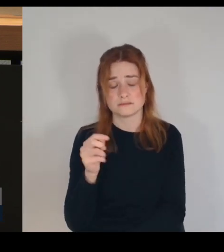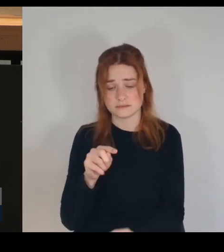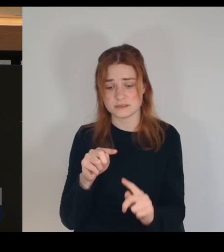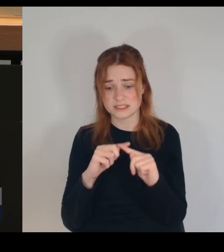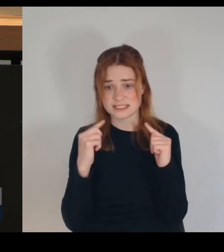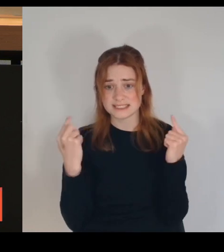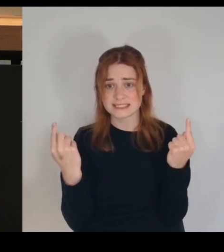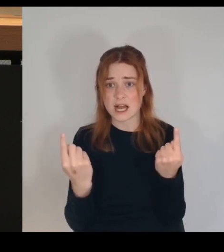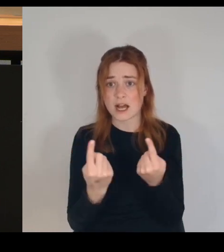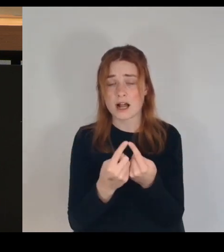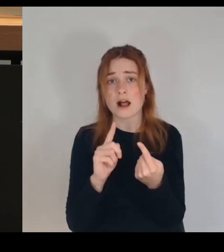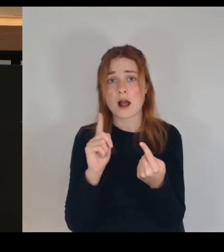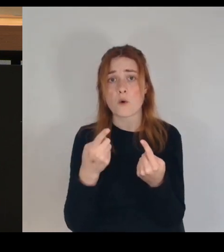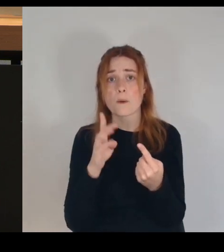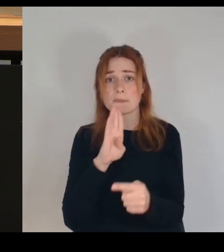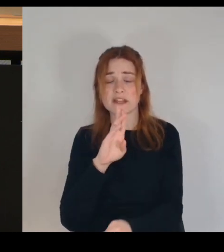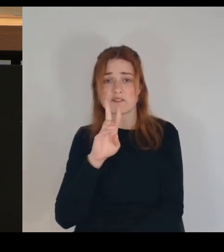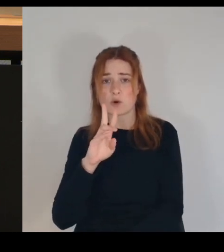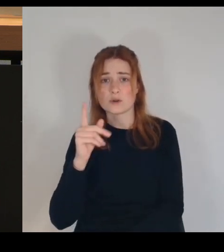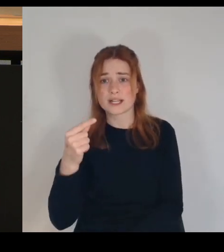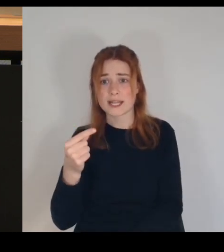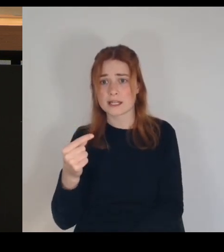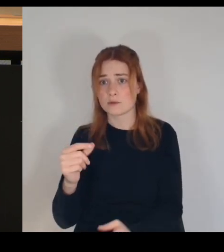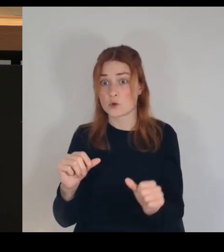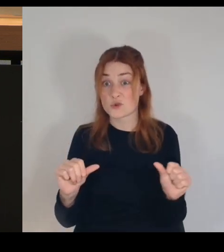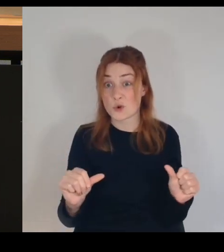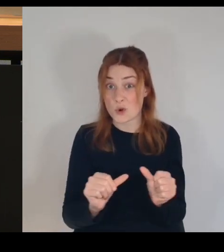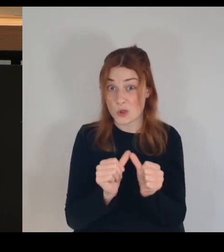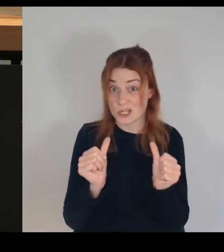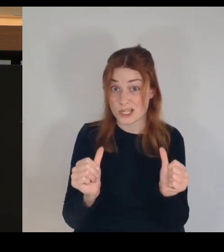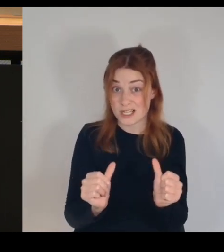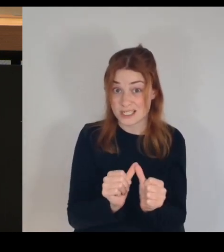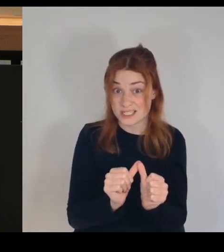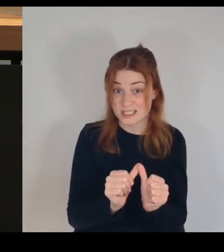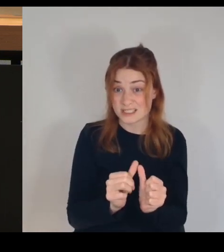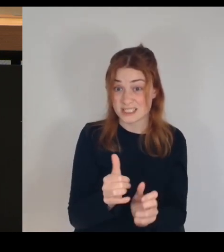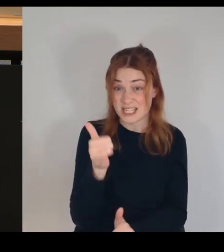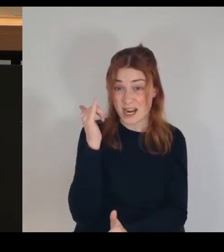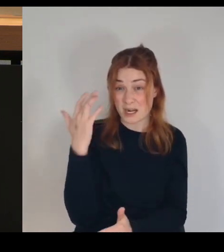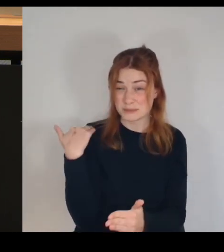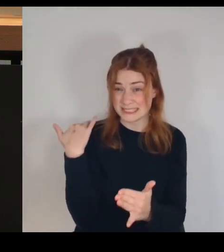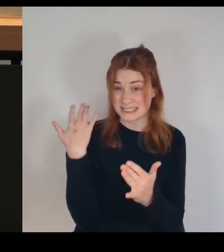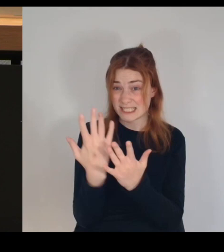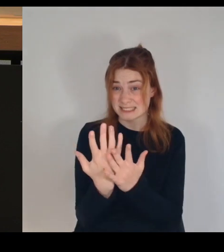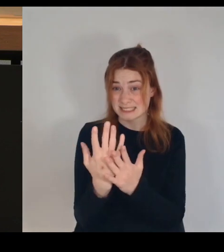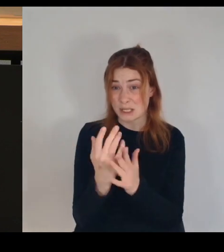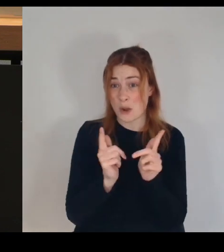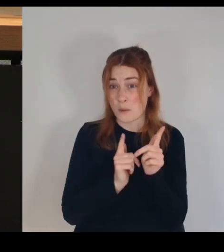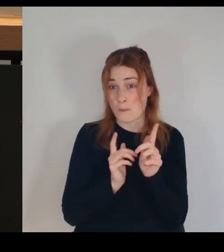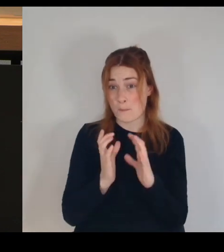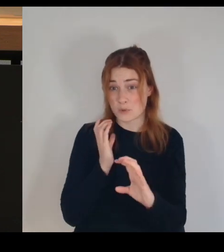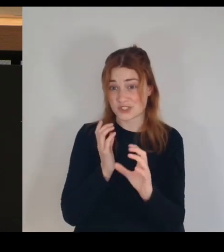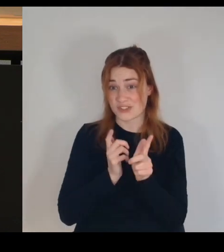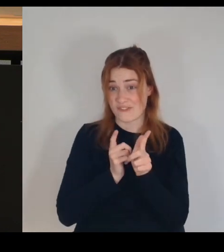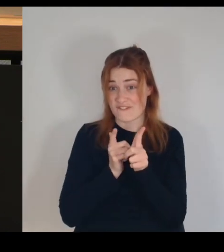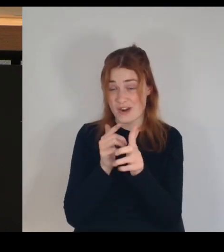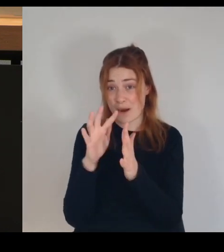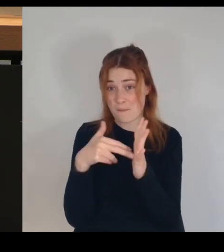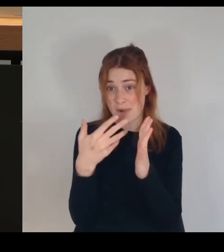einen reduzierten Busfahrplan haben. Also nicht die Leistung anbieten, die bis Land, die die Menschen hier in unserer Stadt benötigen.